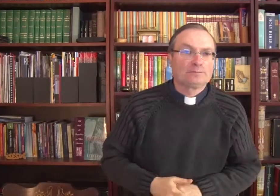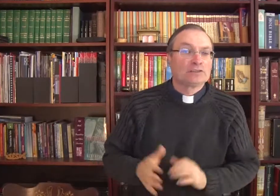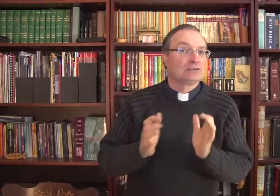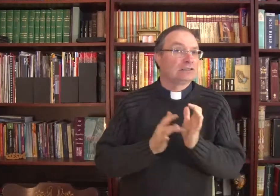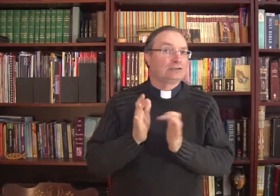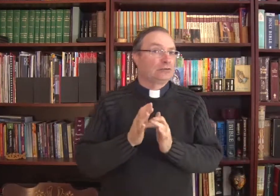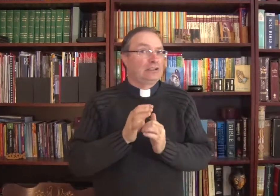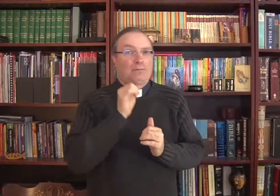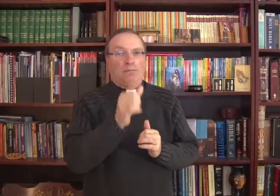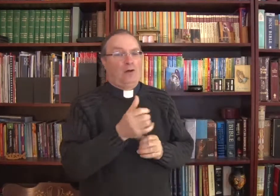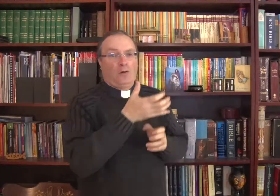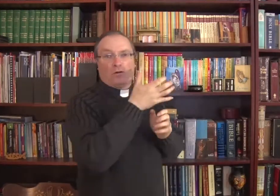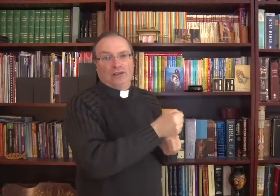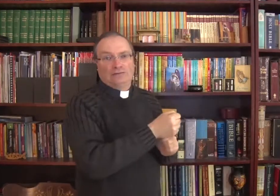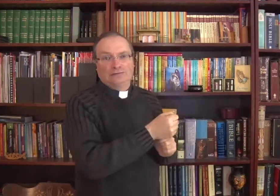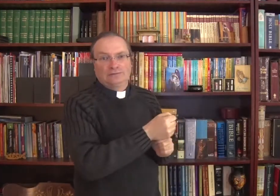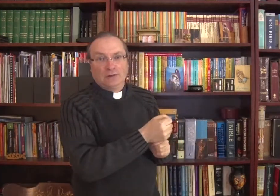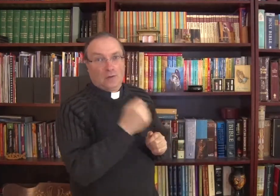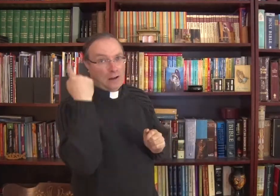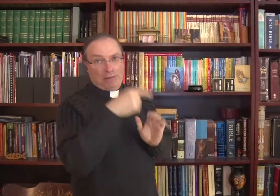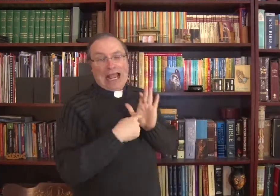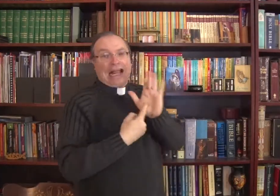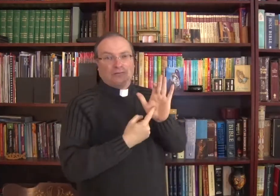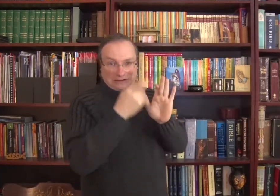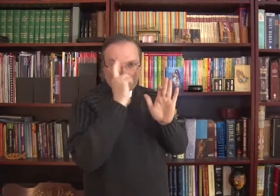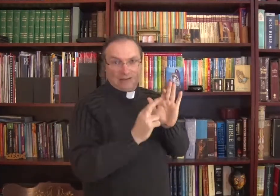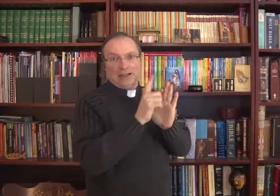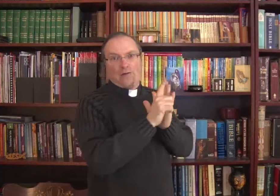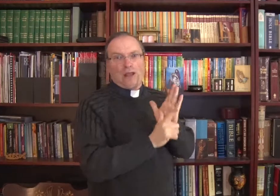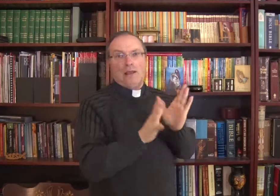Jésus n’a pas confiance aux apparences du respect à la loi,